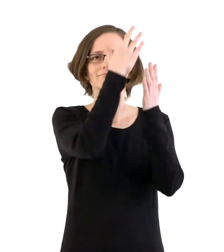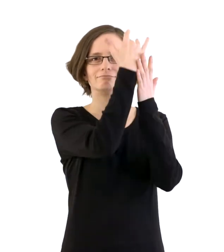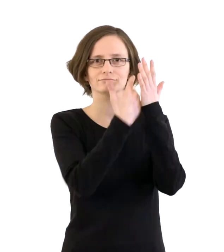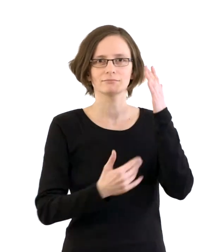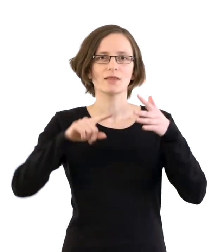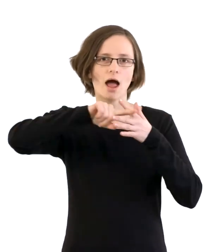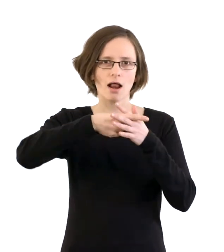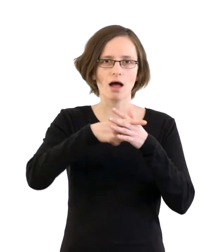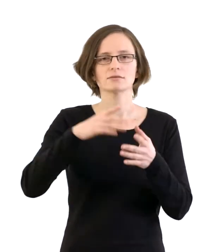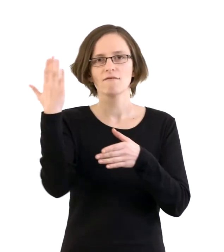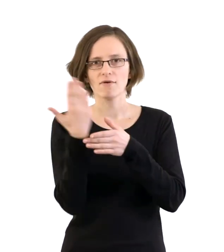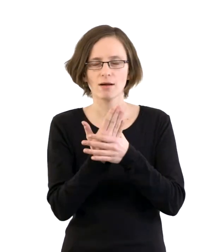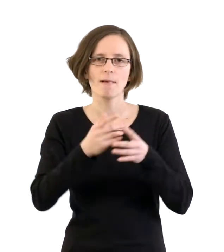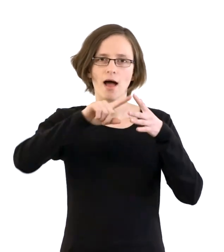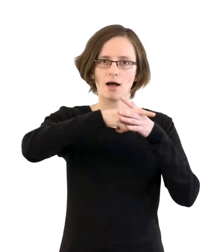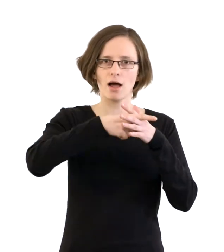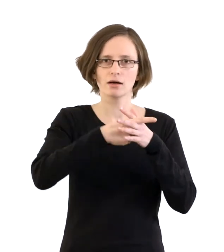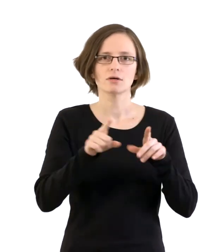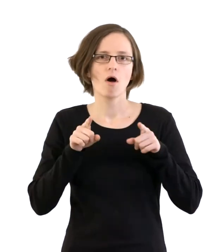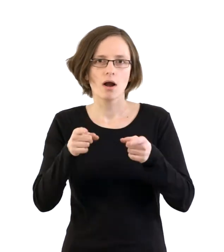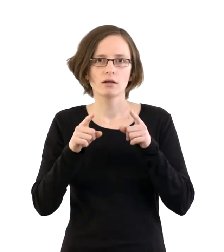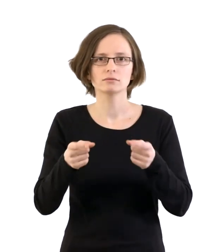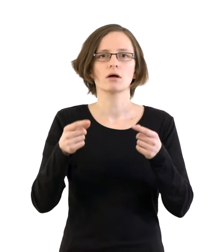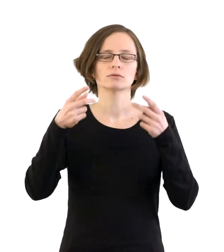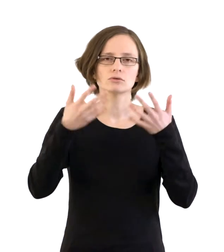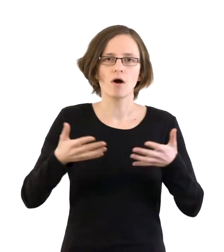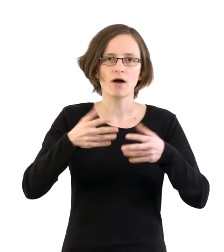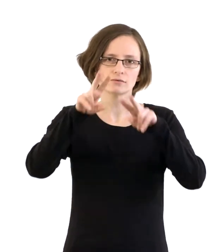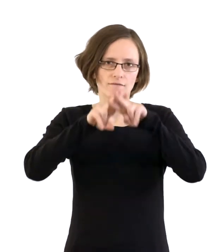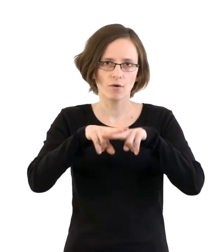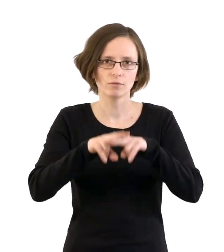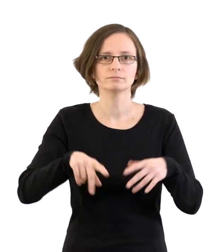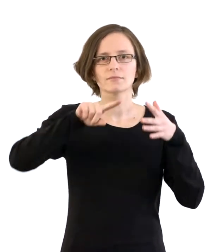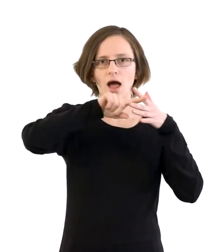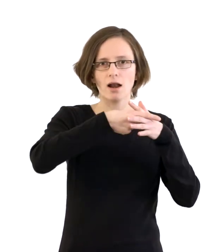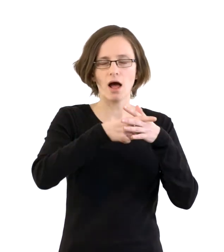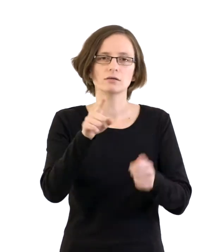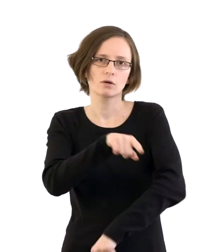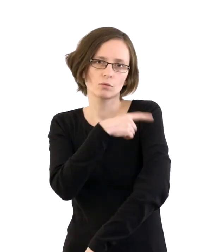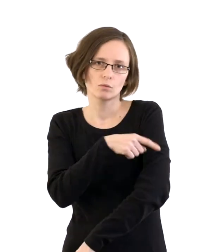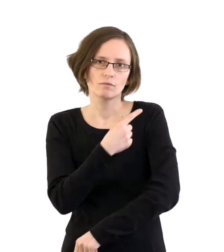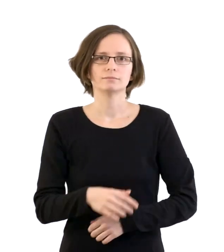Jest to baza danych rejestru przedsiębiorców, rejestru organizacji pozarządowych, rejestru dłużników.